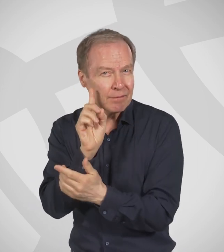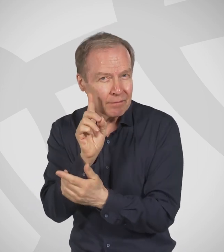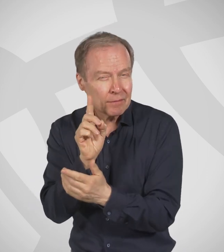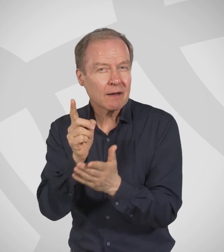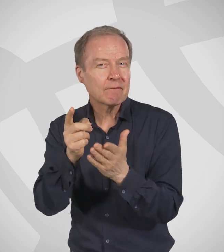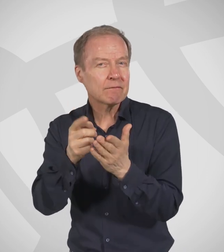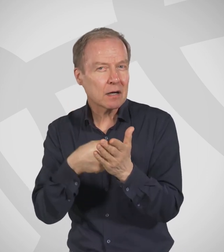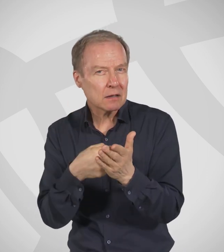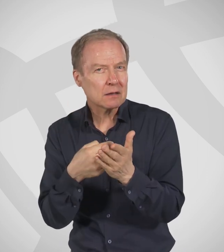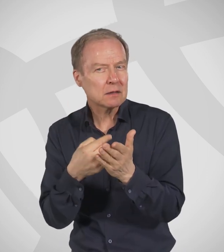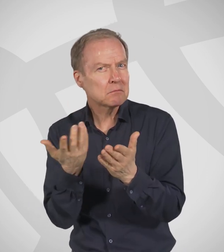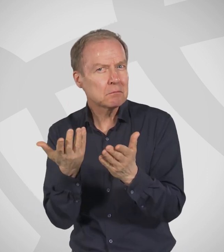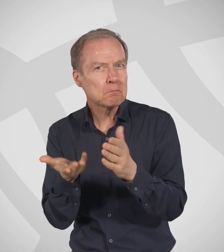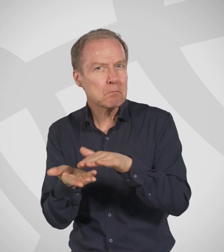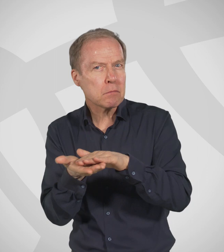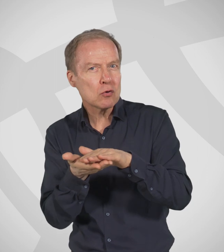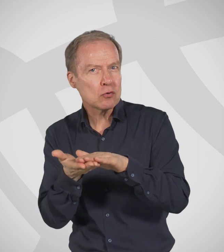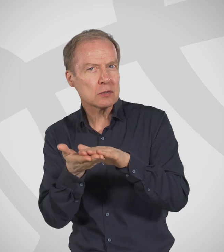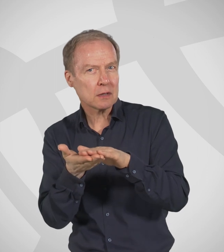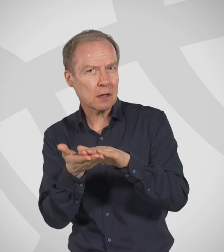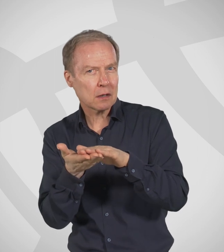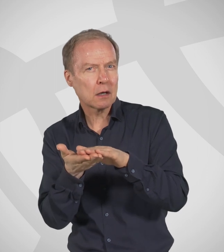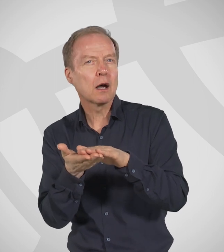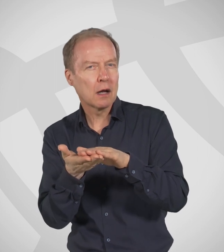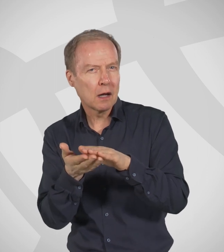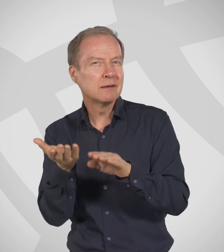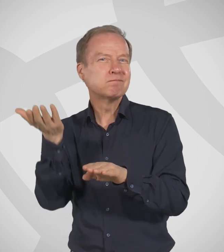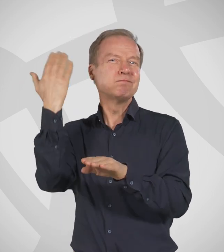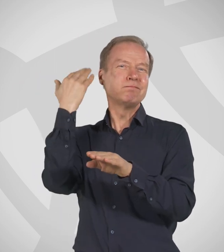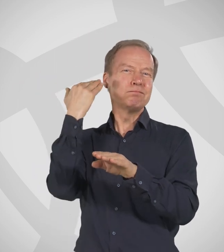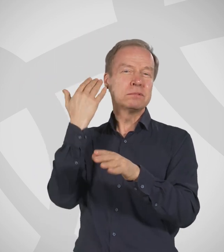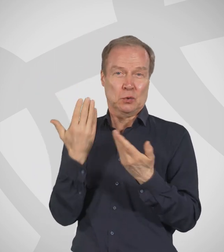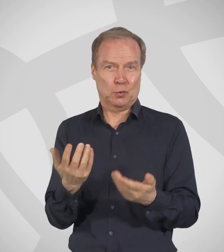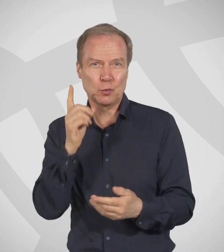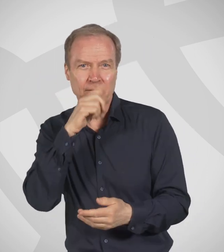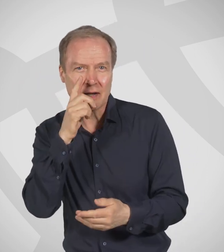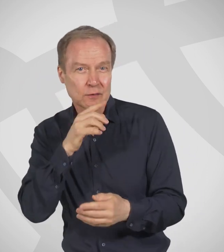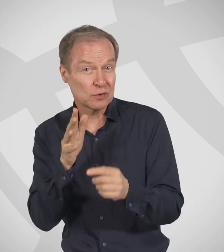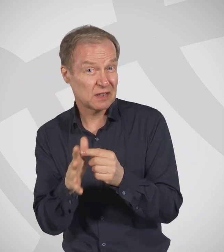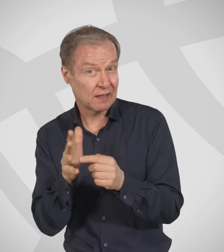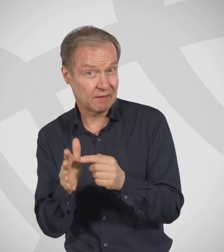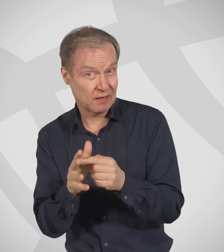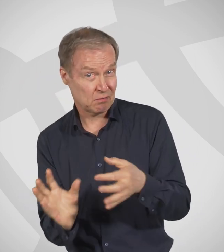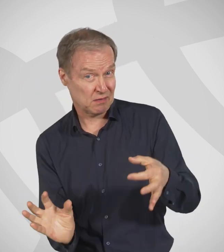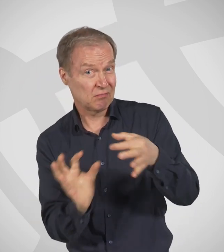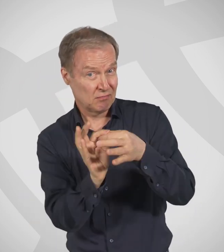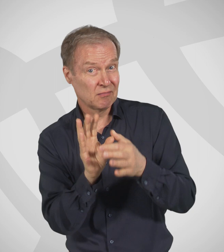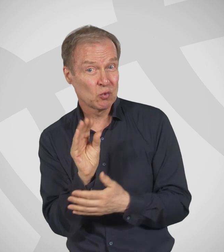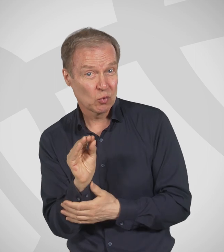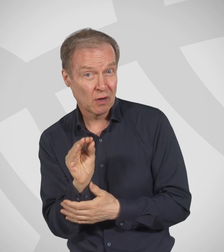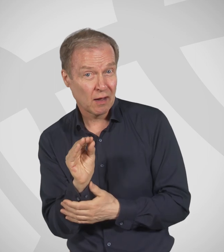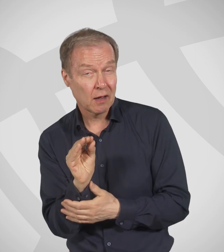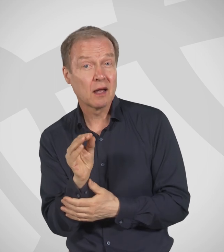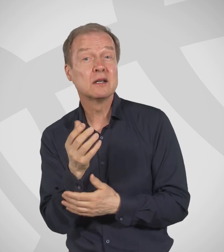vaatii pohjakseen sekä menneiden että nykyisten vääryyksien selvittämisen, -